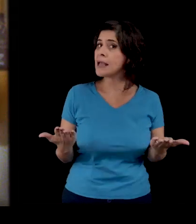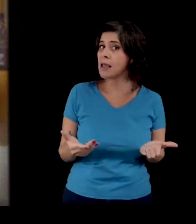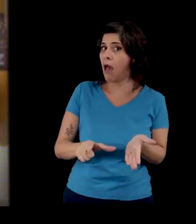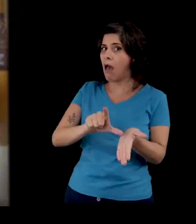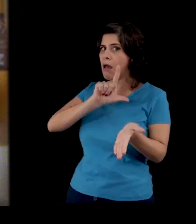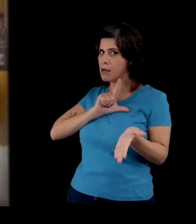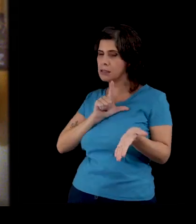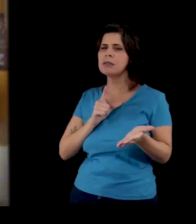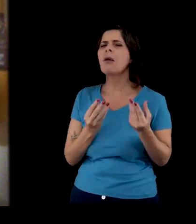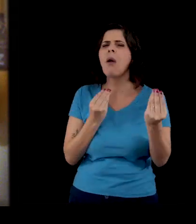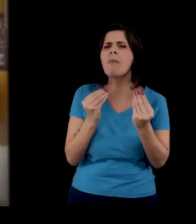Junta as mãos,